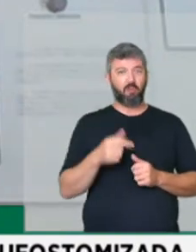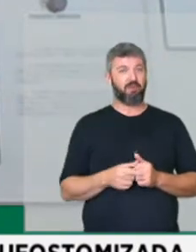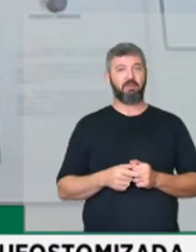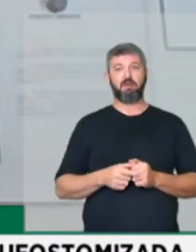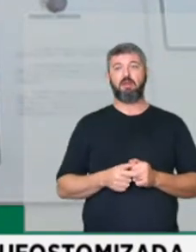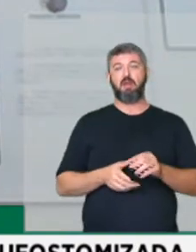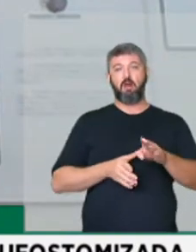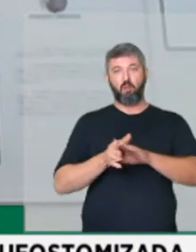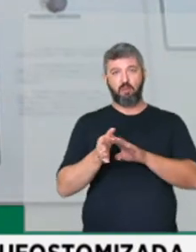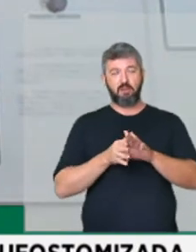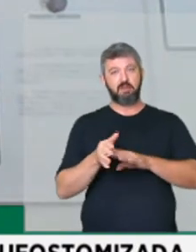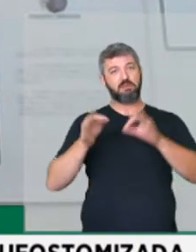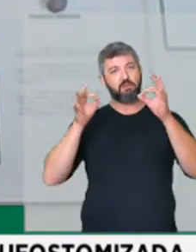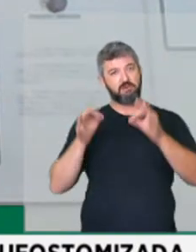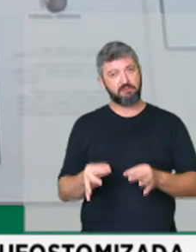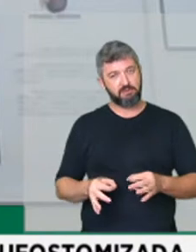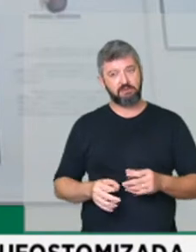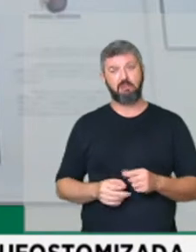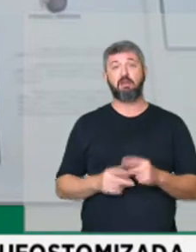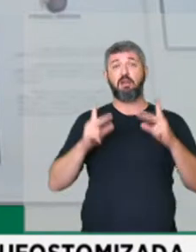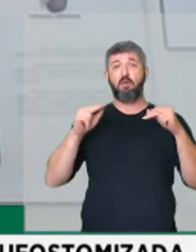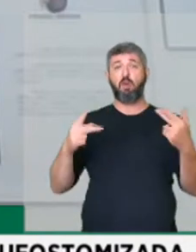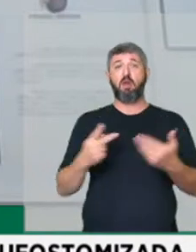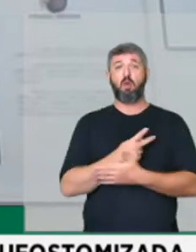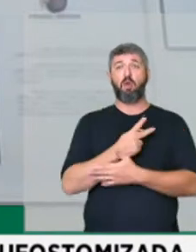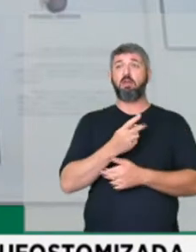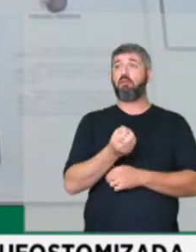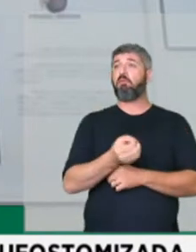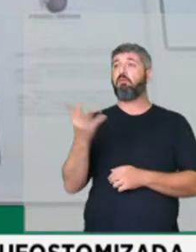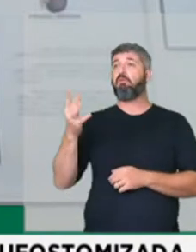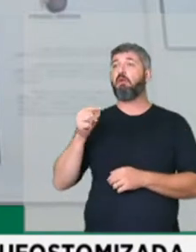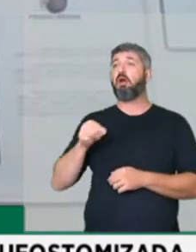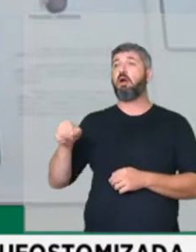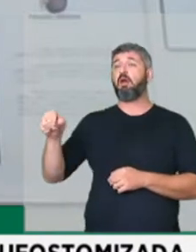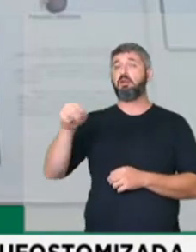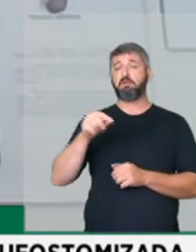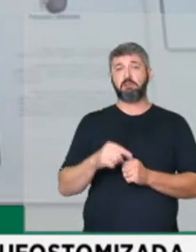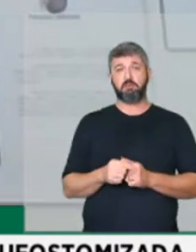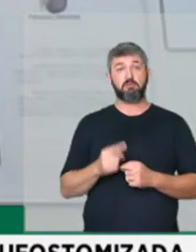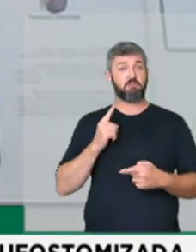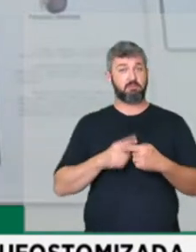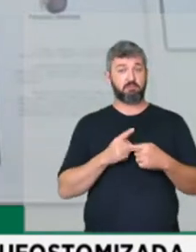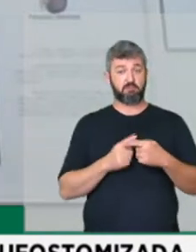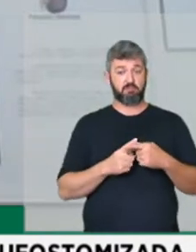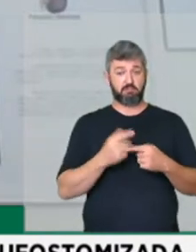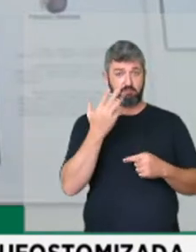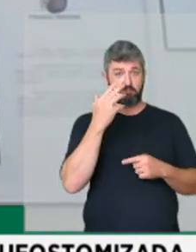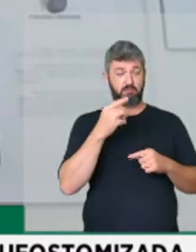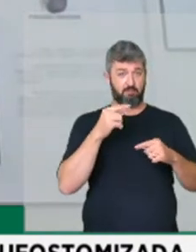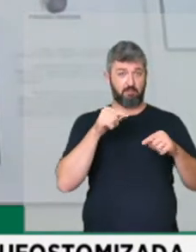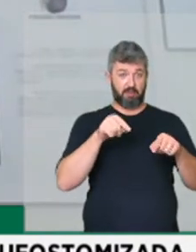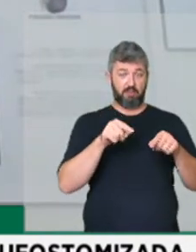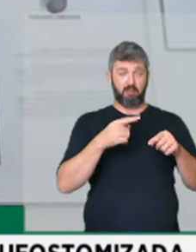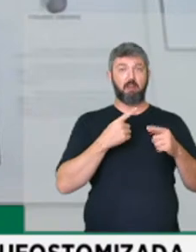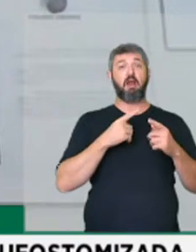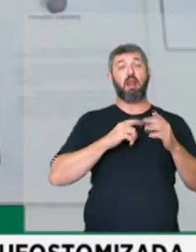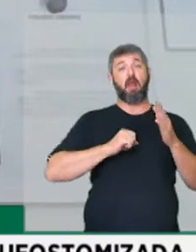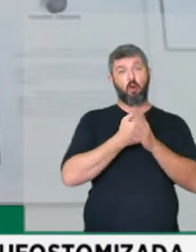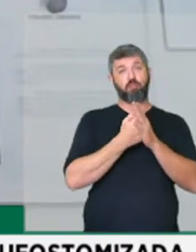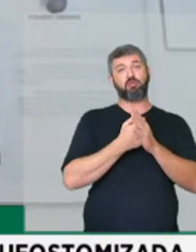NO ÁUDIO] [PRESIDENTE]: PARA DISCUTIR CONTRÁRIO, DEPUTADO